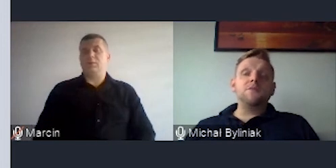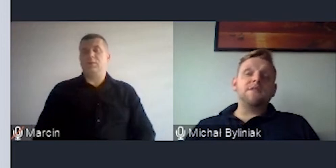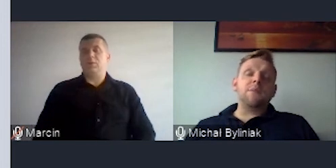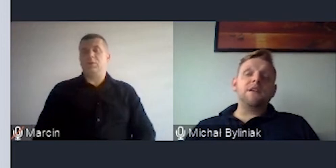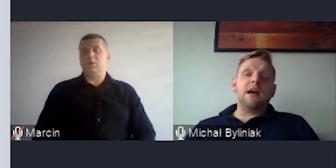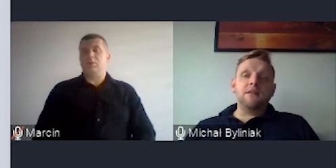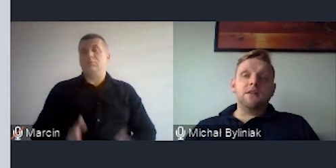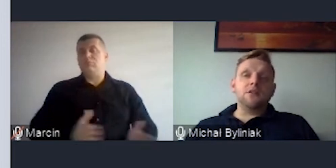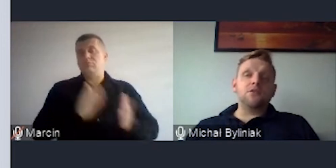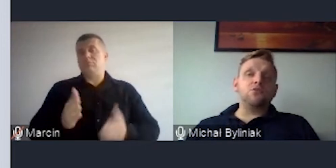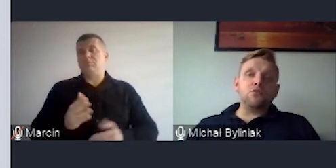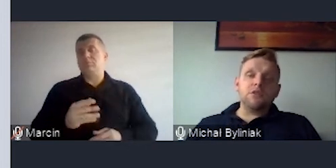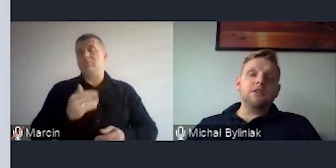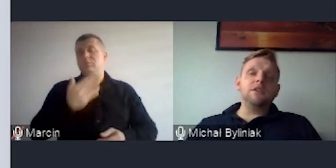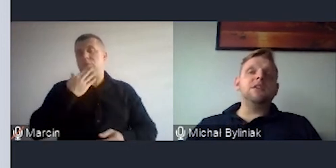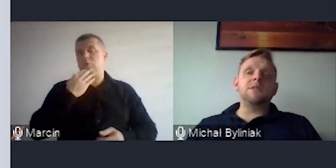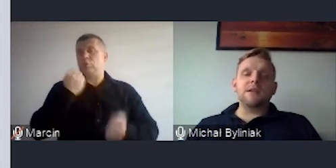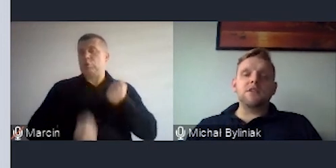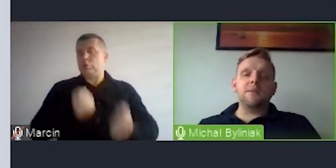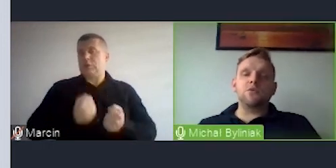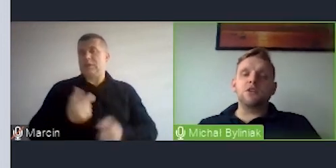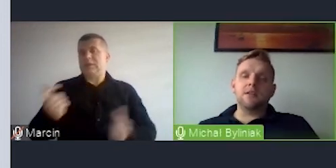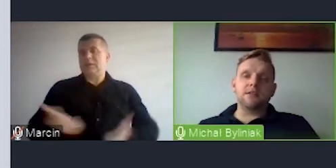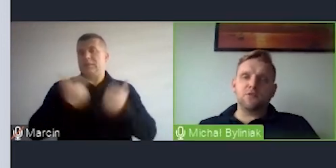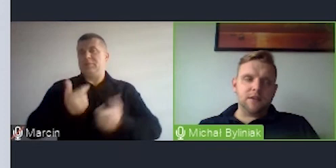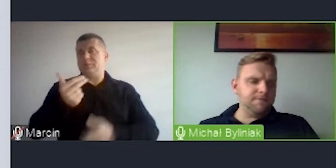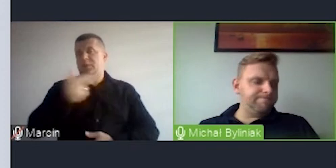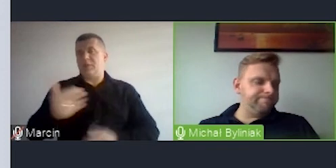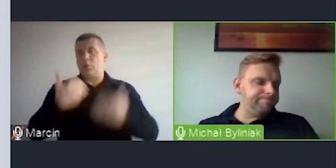Wchodzimy w zapowiadany trudny i niebezpieczny temat udzielania zamówień.